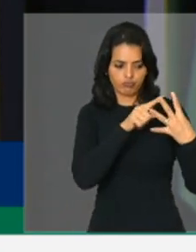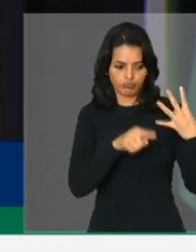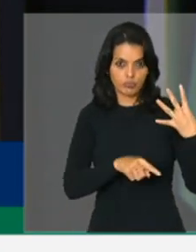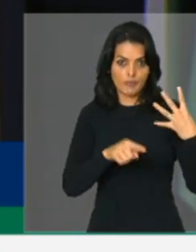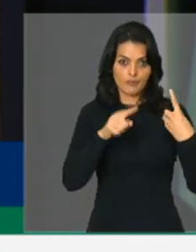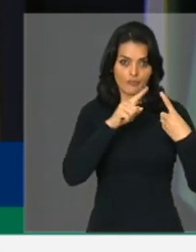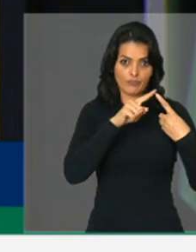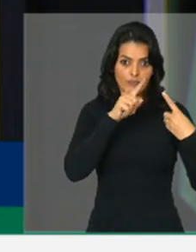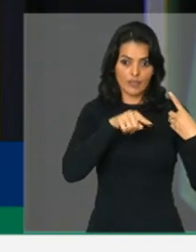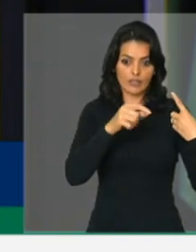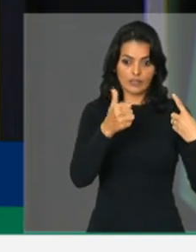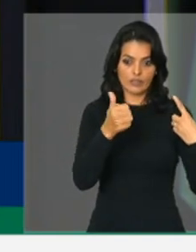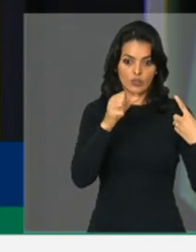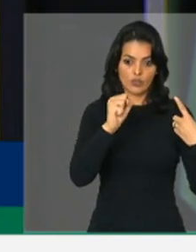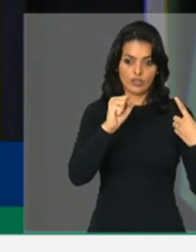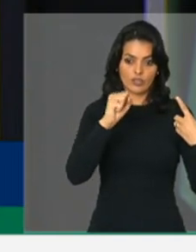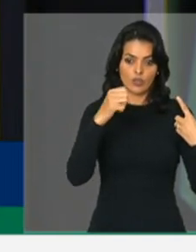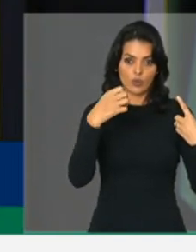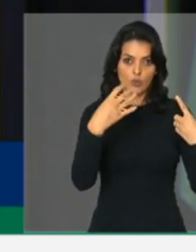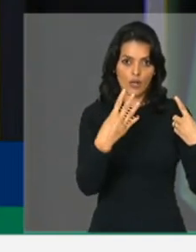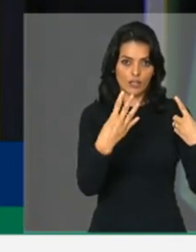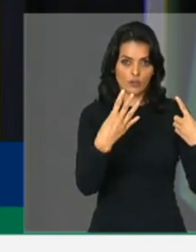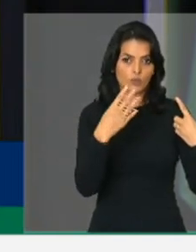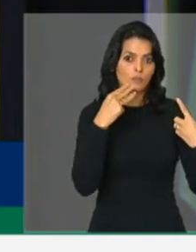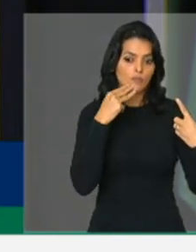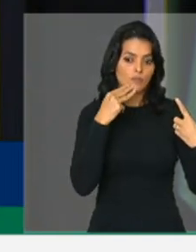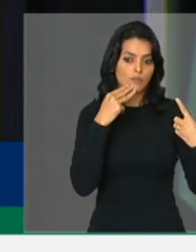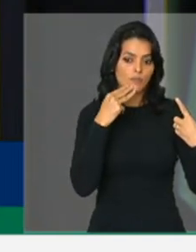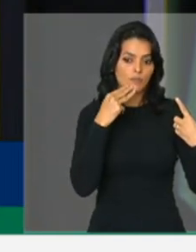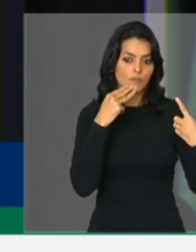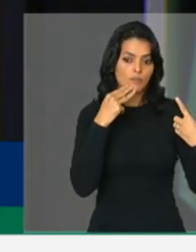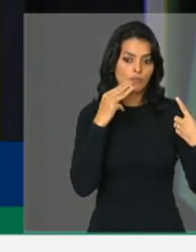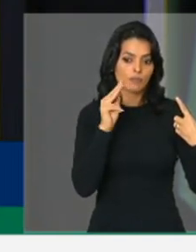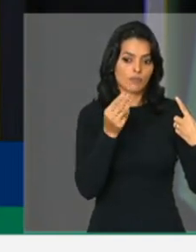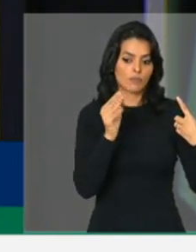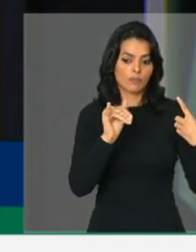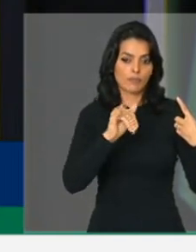TRIBUTÁRIOS DO MUNDO, DOS 190 PAÍSES QUE ESTÃO NO BANCO MUNDIAL, O BRASIL ESTÁ NA